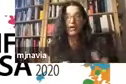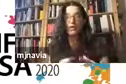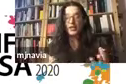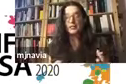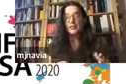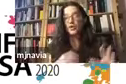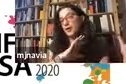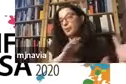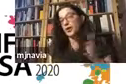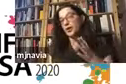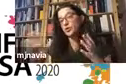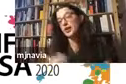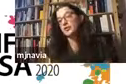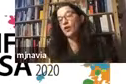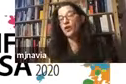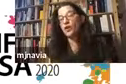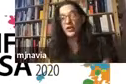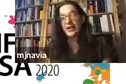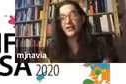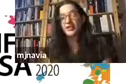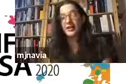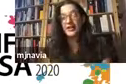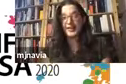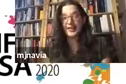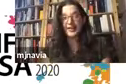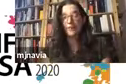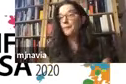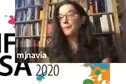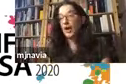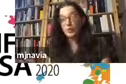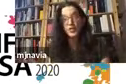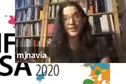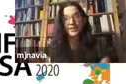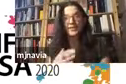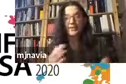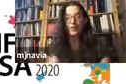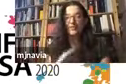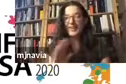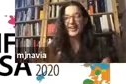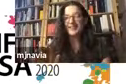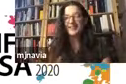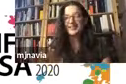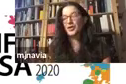una suscripción y puede escuchar todos los audiolibros que quiera. Pero hay mucho material disponible gratis